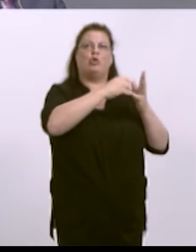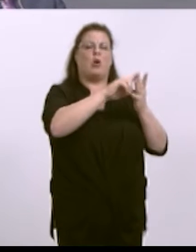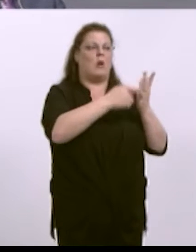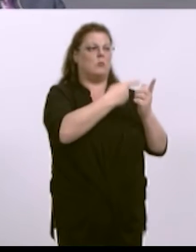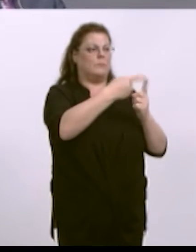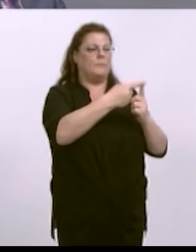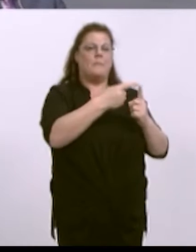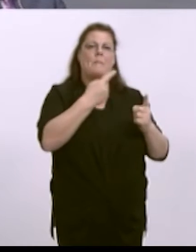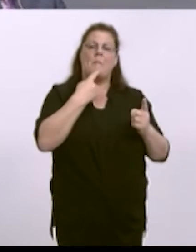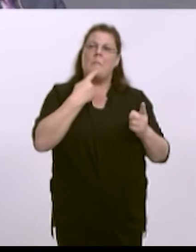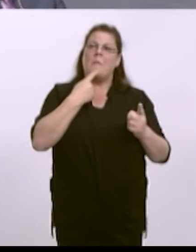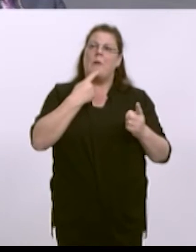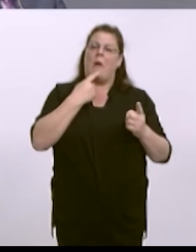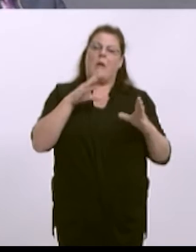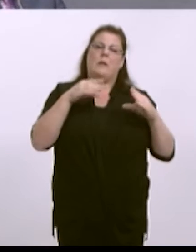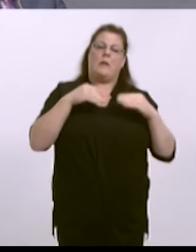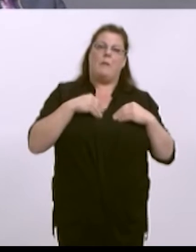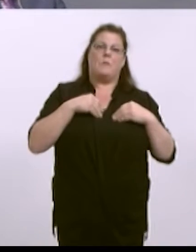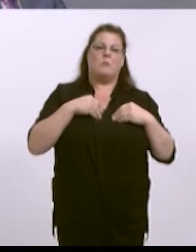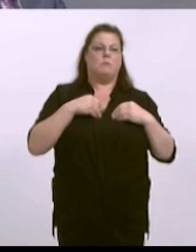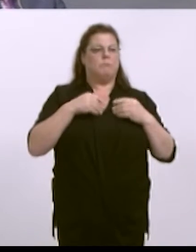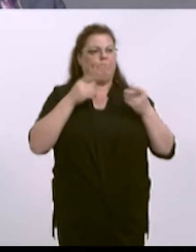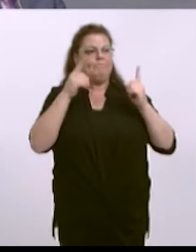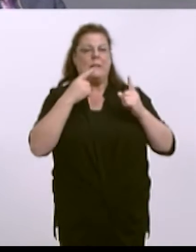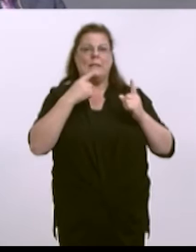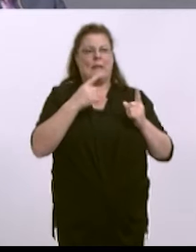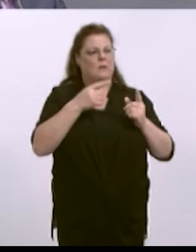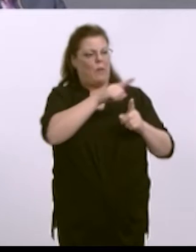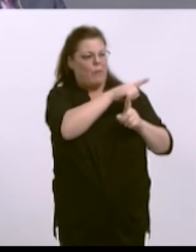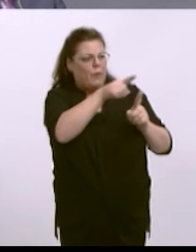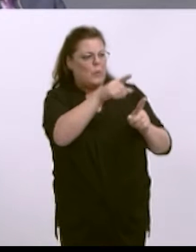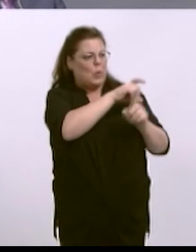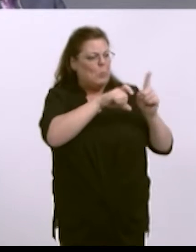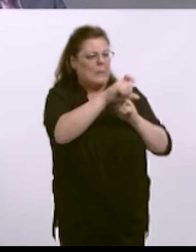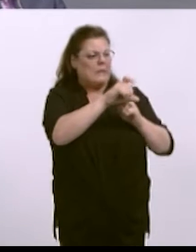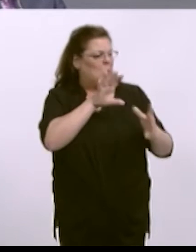sydd ddim yn gallu cael eu cysylltu o dan broject Superfast Cymru, ac rwyín deall y